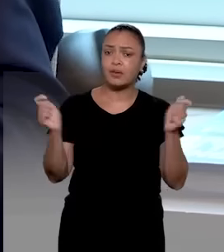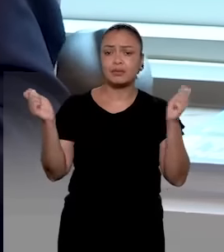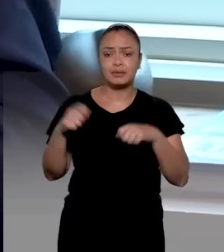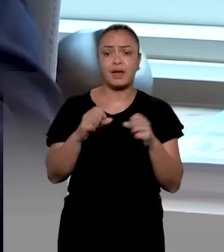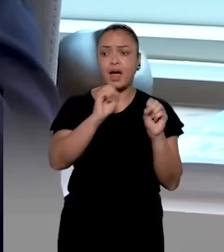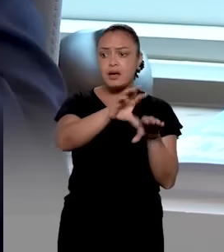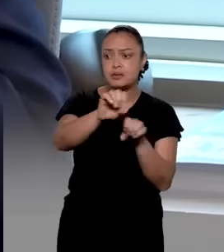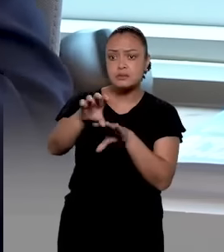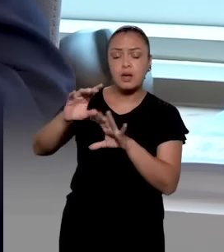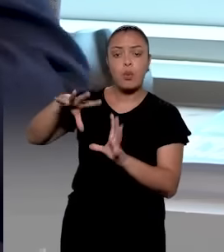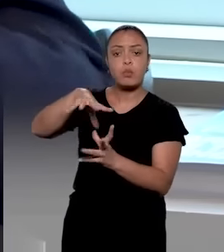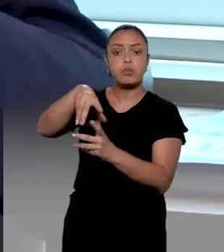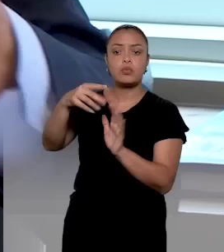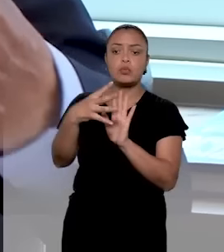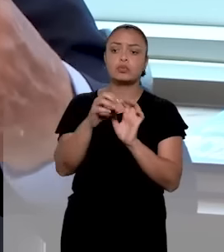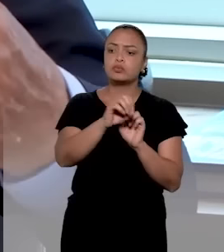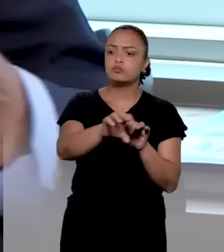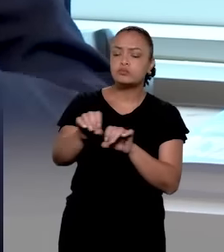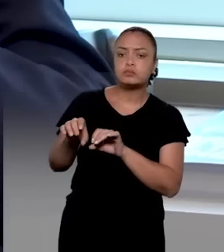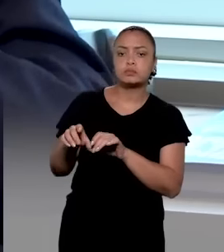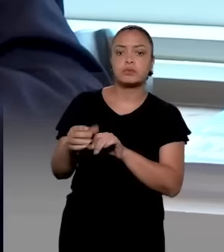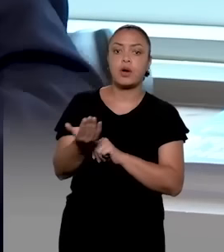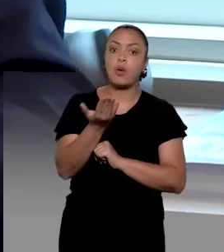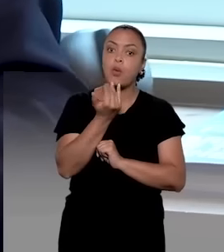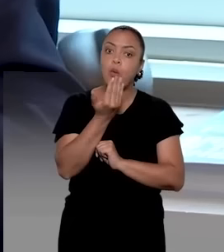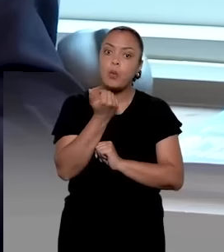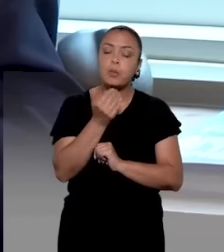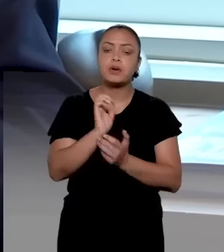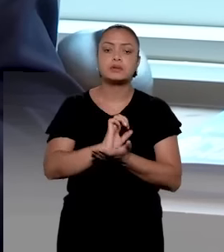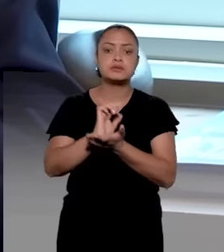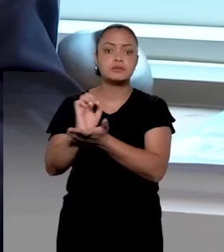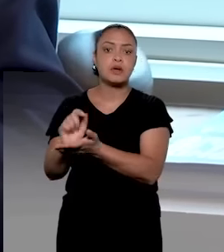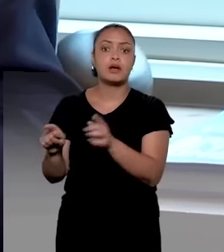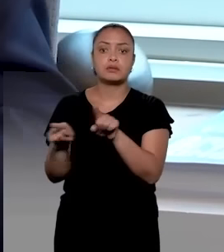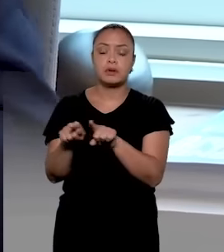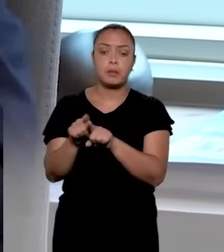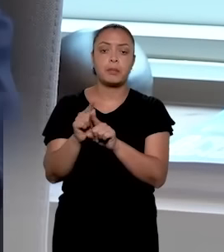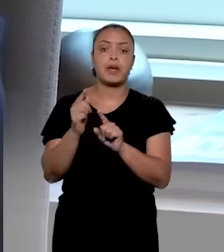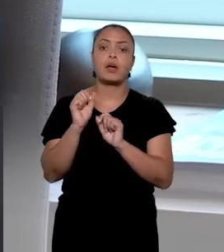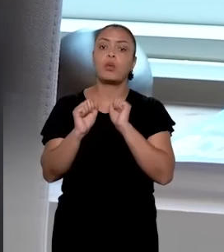nós podemos ensinar o mundo a fazer isso aí. Não é só exportar comida, eu quero exportar